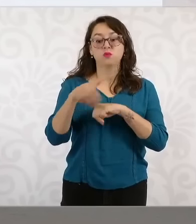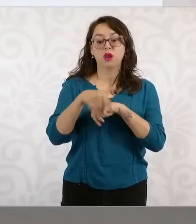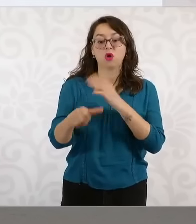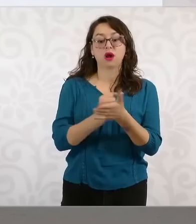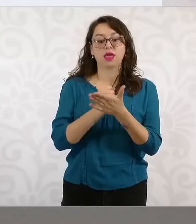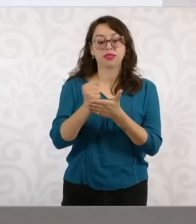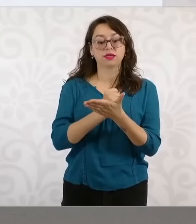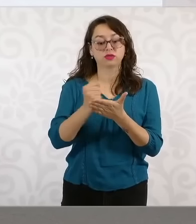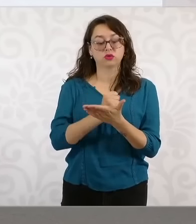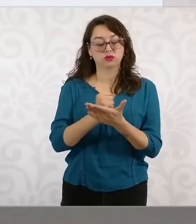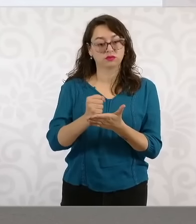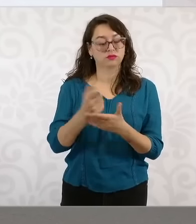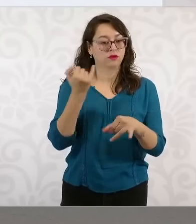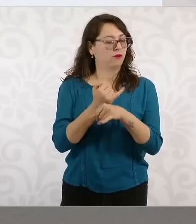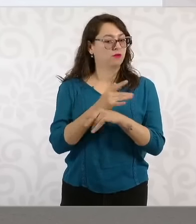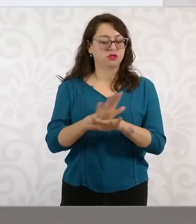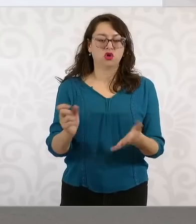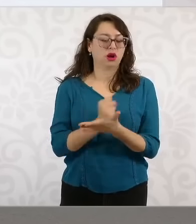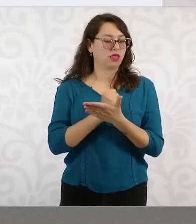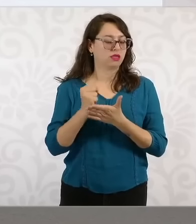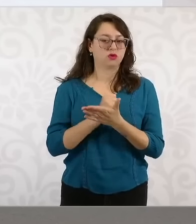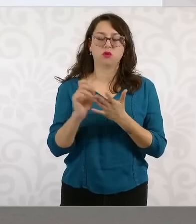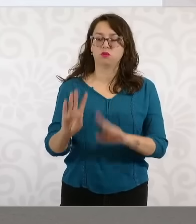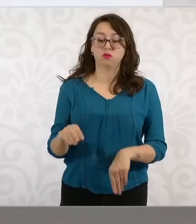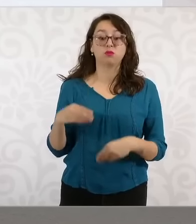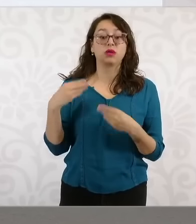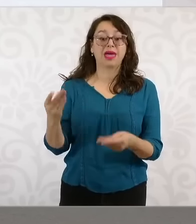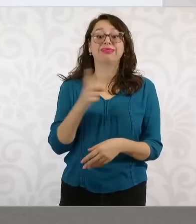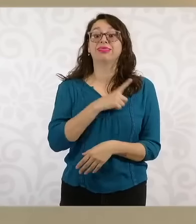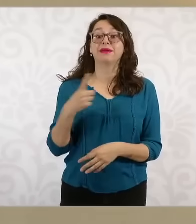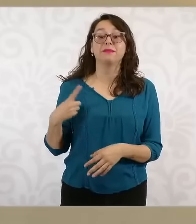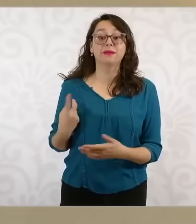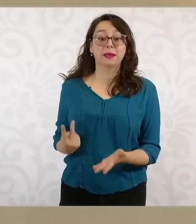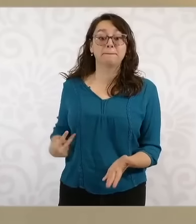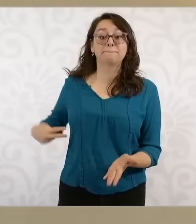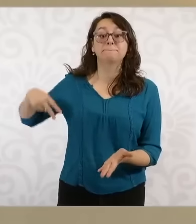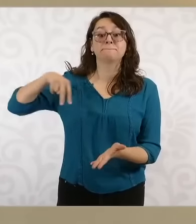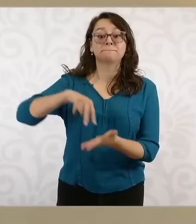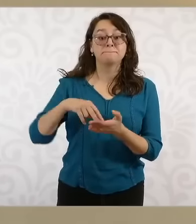o cualquier otra información. van a acudir personalmente si no tienen ningún problema,